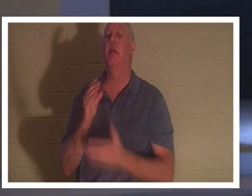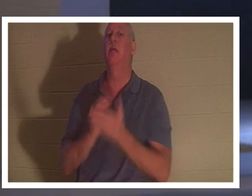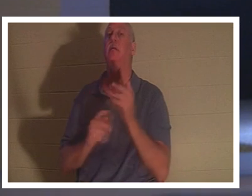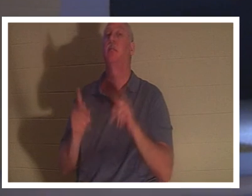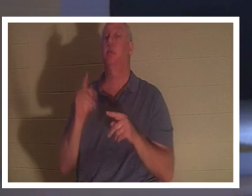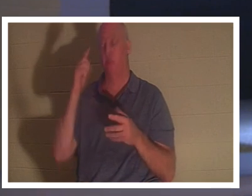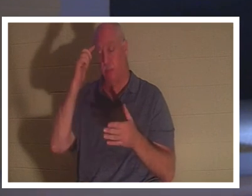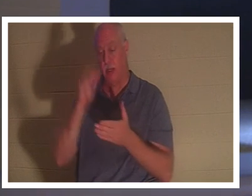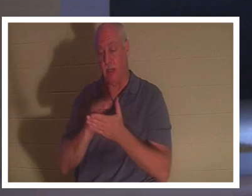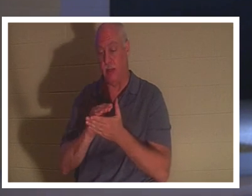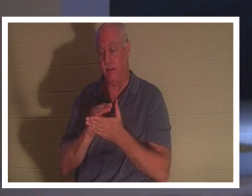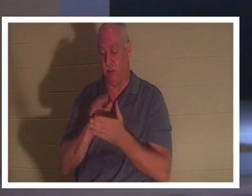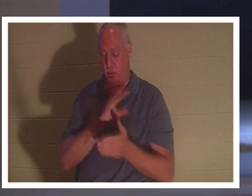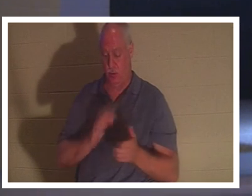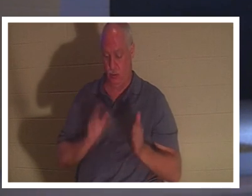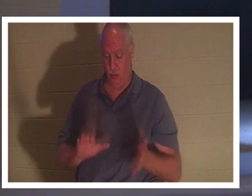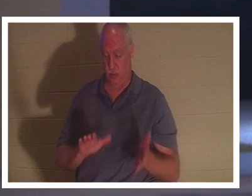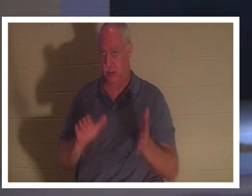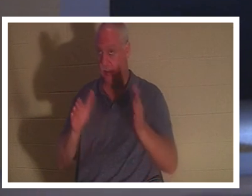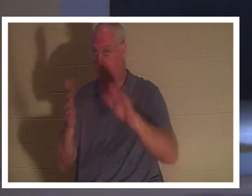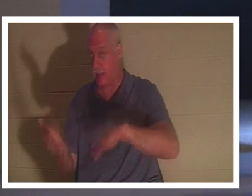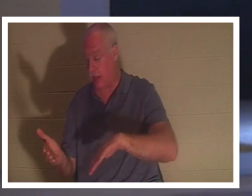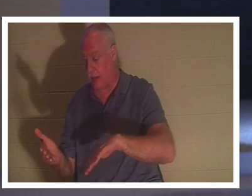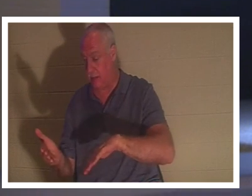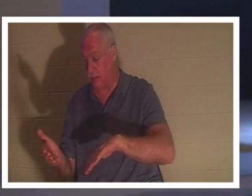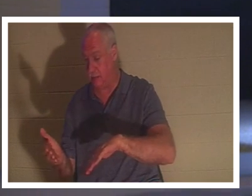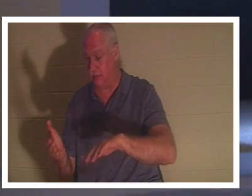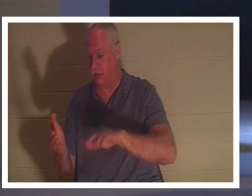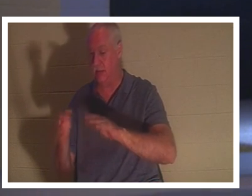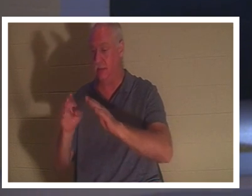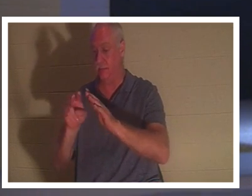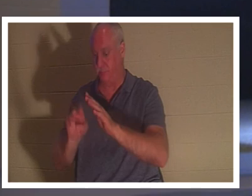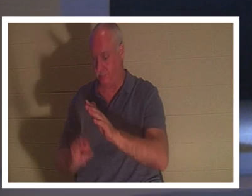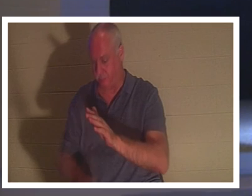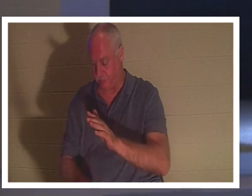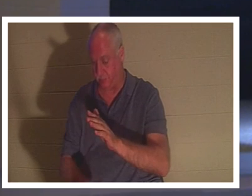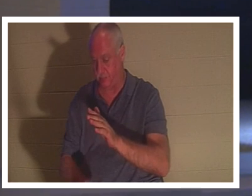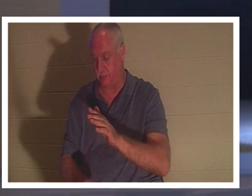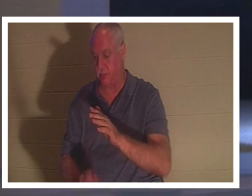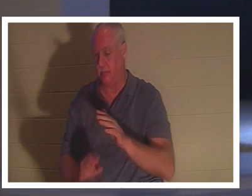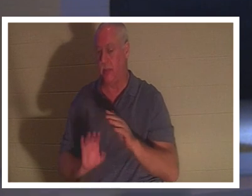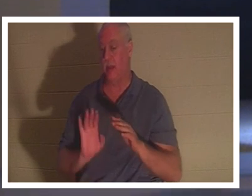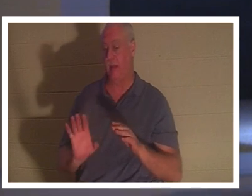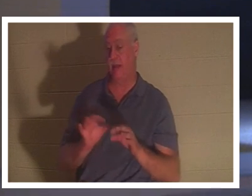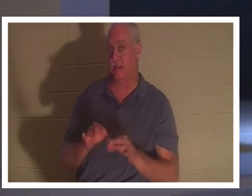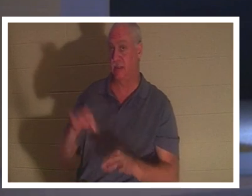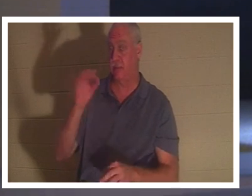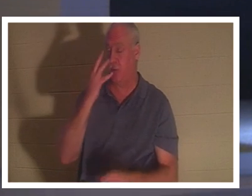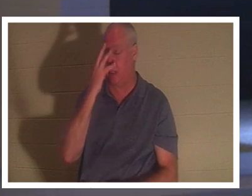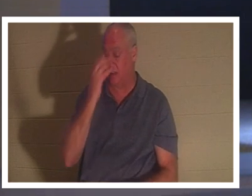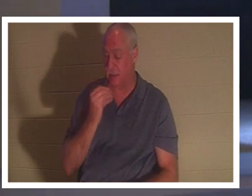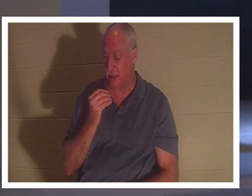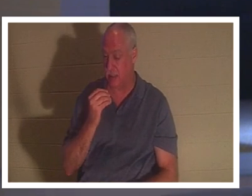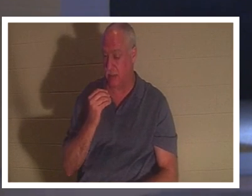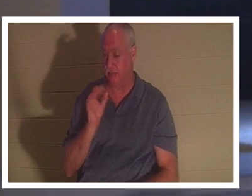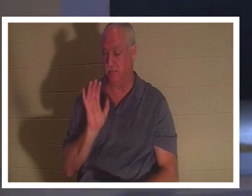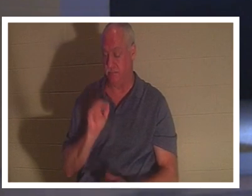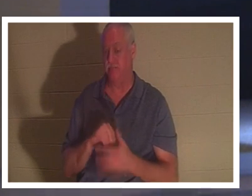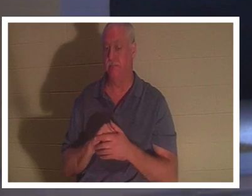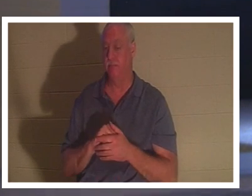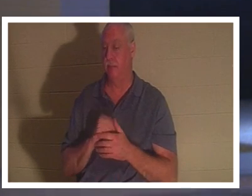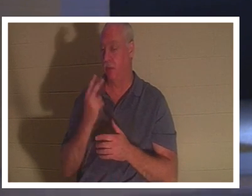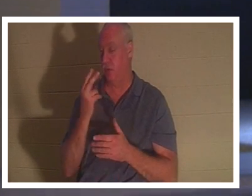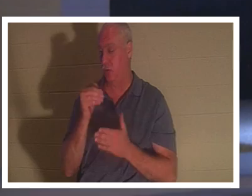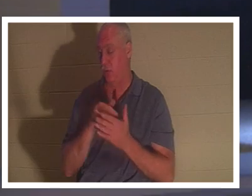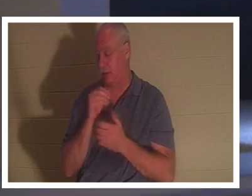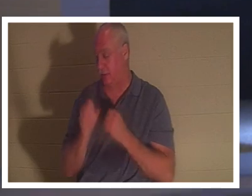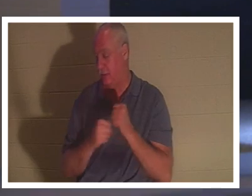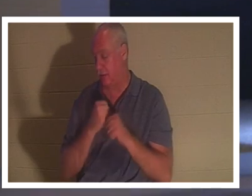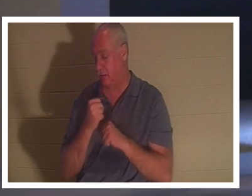und in die Erde gesteckt wird, sein Geist 2.000 Jahre lang schläft und bewusstlos ist, bis Jesus kommt.